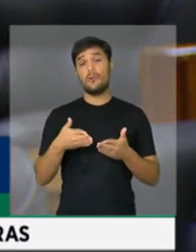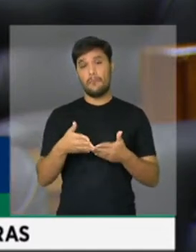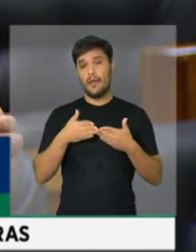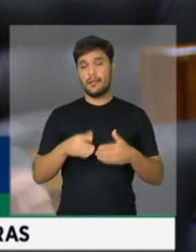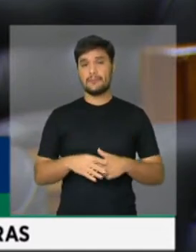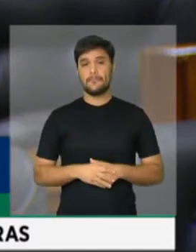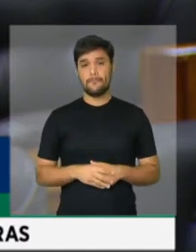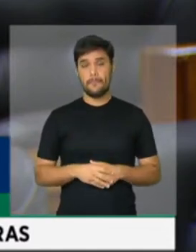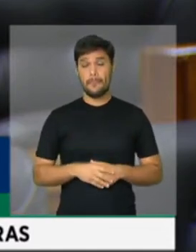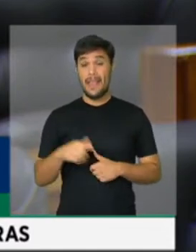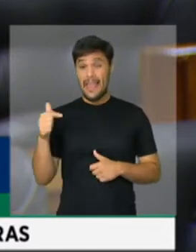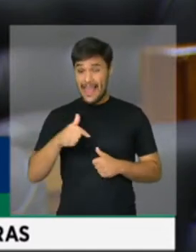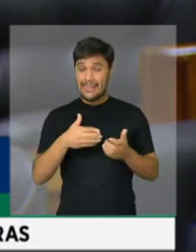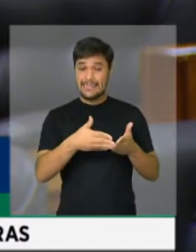ARTIGO DIZ, REPITO: SERÃO ESCRITOS E DEPENDERÃO DE